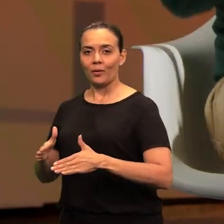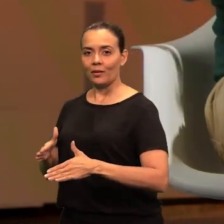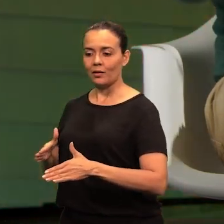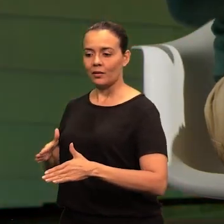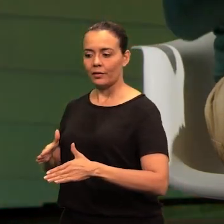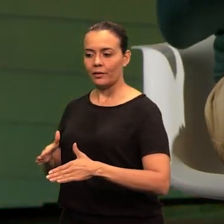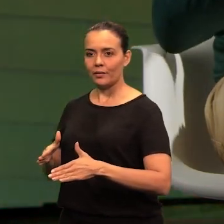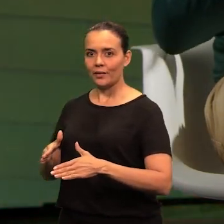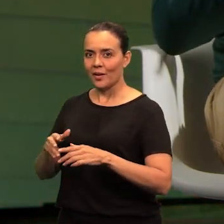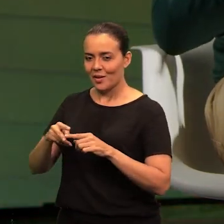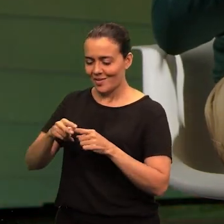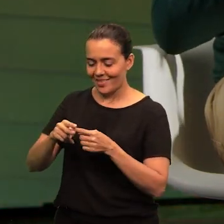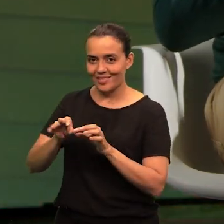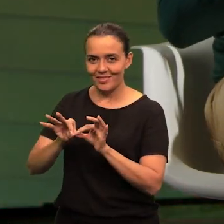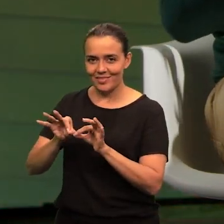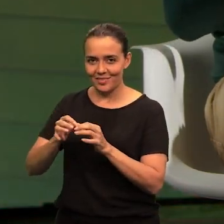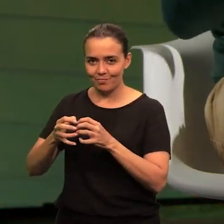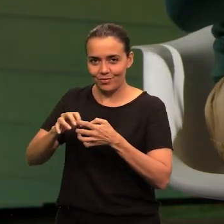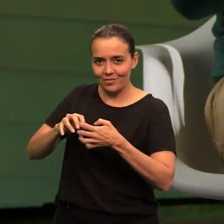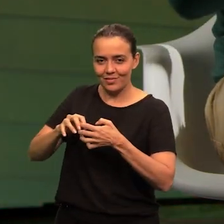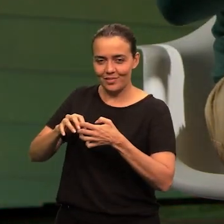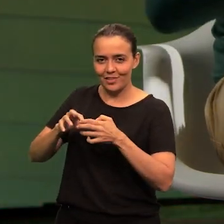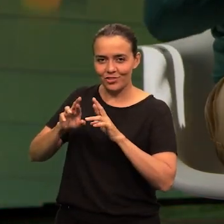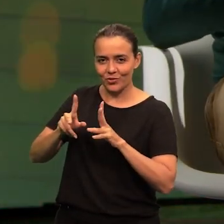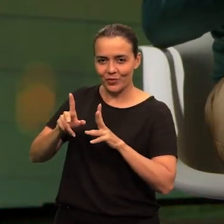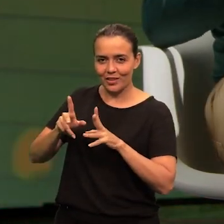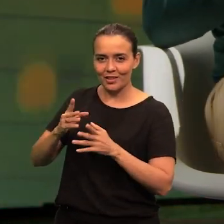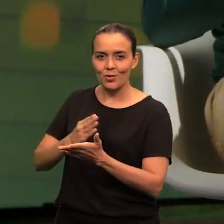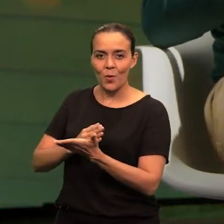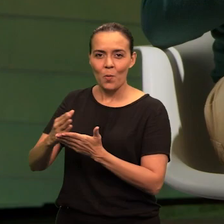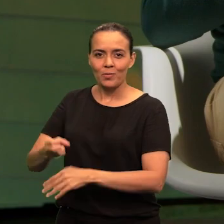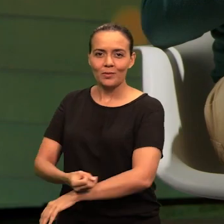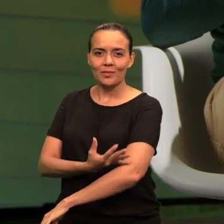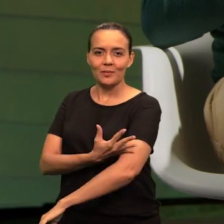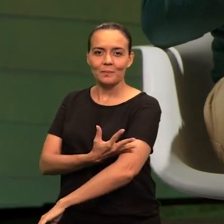perderam a sua programação e passaram a reagir de uma maneira diferenciada.